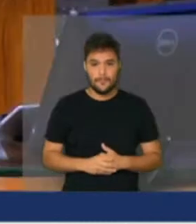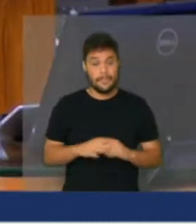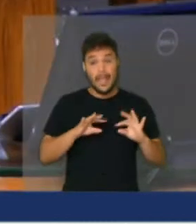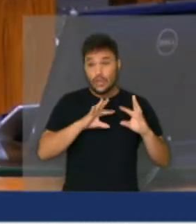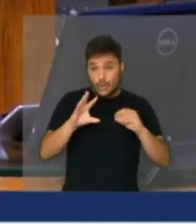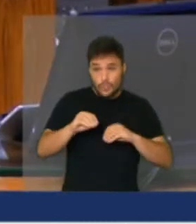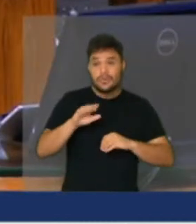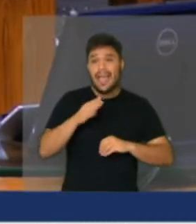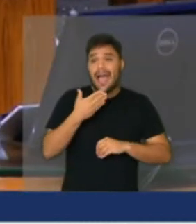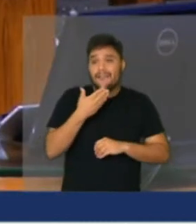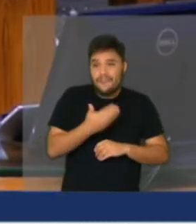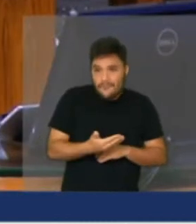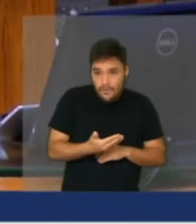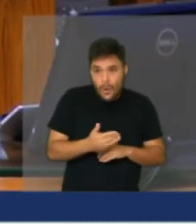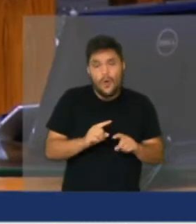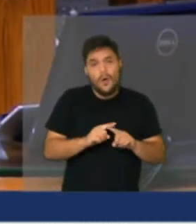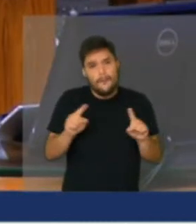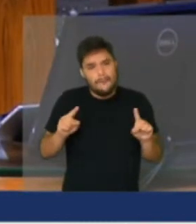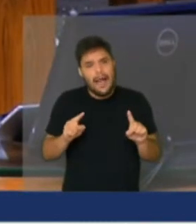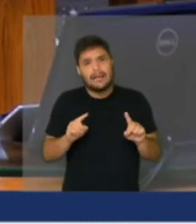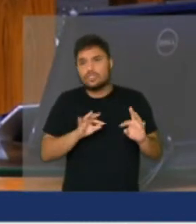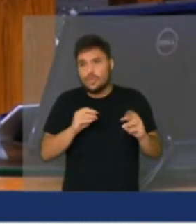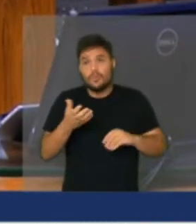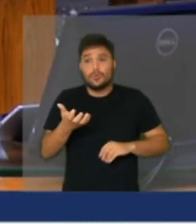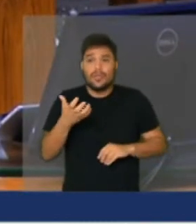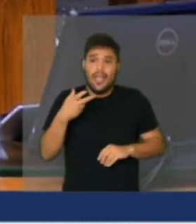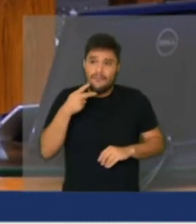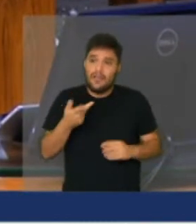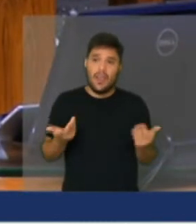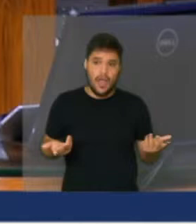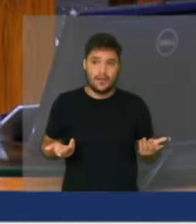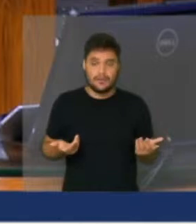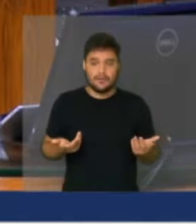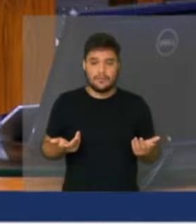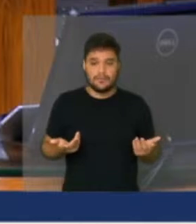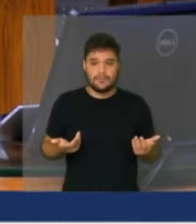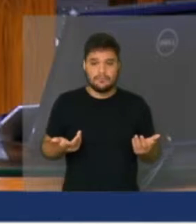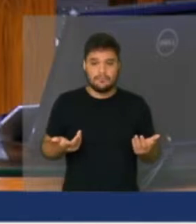FALAR. ENTENDEU, DEPUTADO VICENTINHO. PRECISA LIGAR